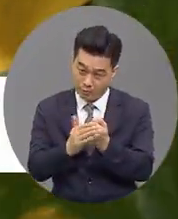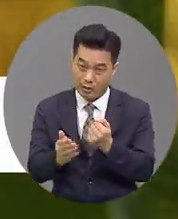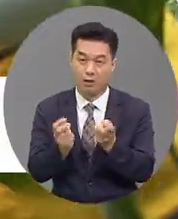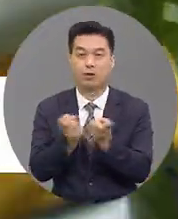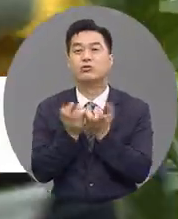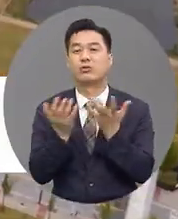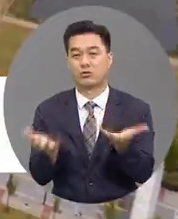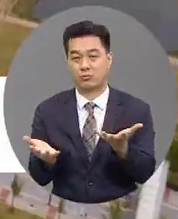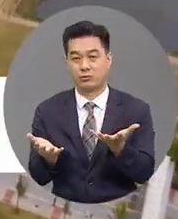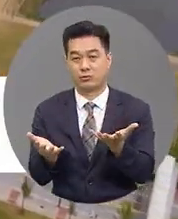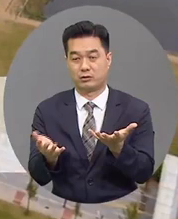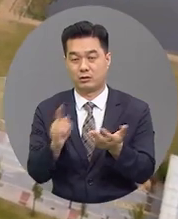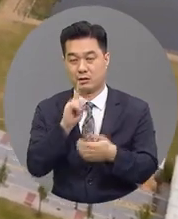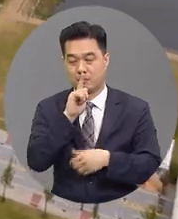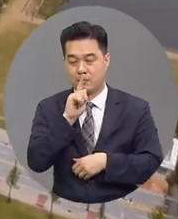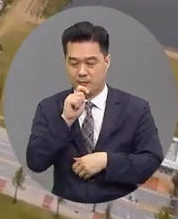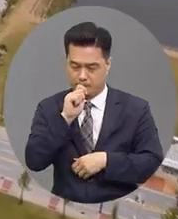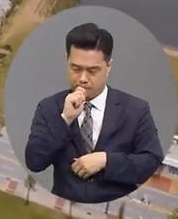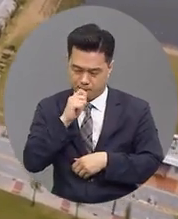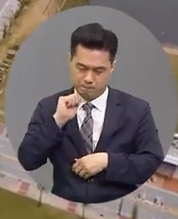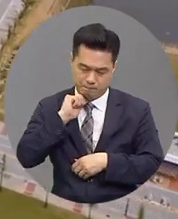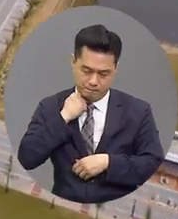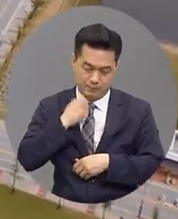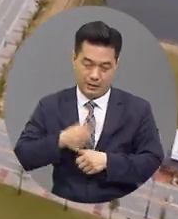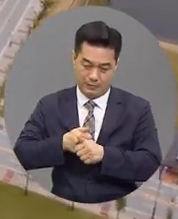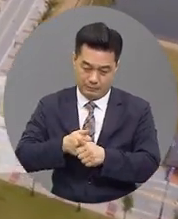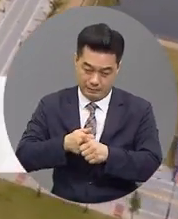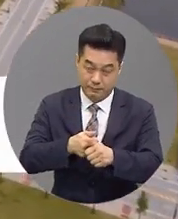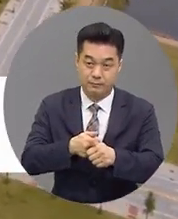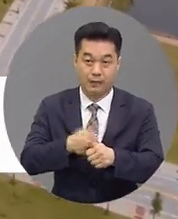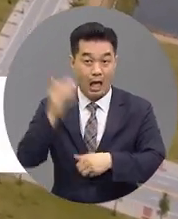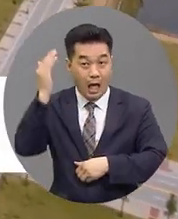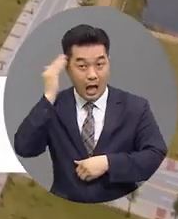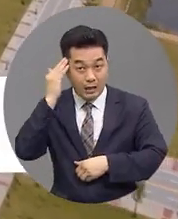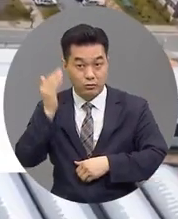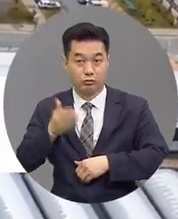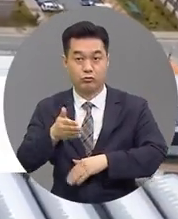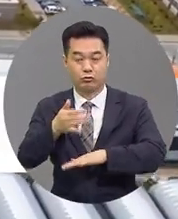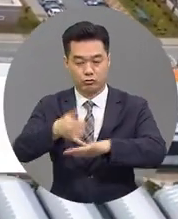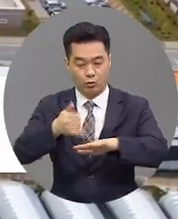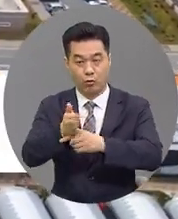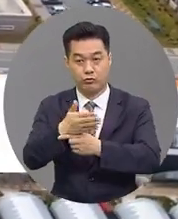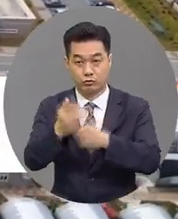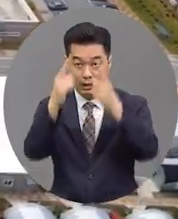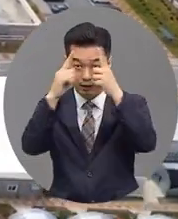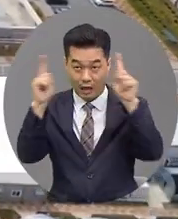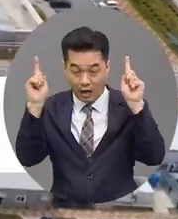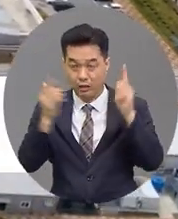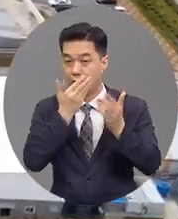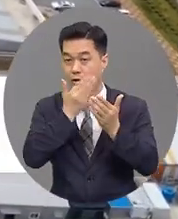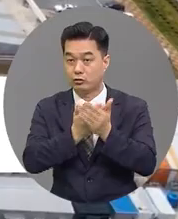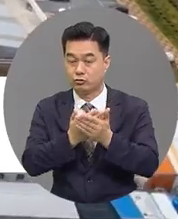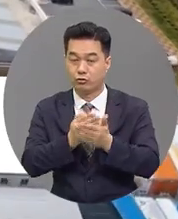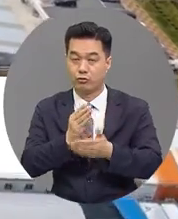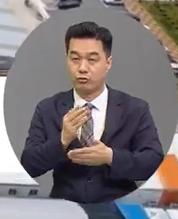(인터뷰) 우리는 졸업 때문에 어쩔 수 없이 그냥 군말도 없이 따르는 입장인데. (기자) 한국농수산대학교는 졸업을위한 필수 과정으로 주요 학과에서